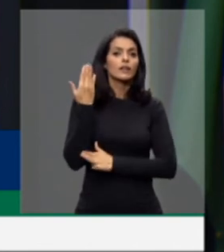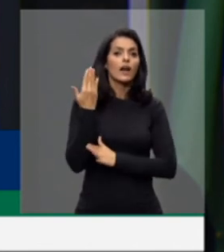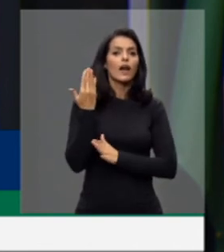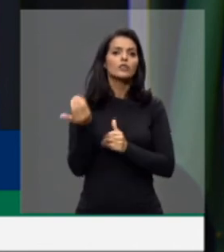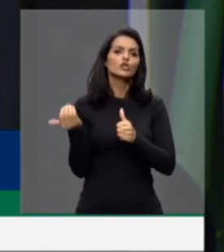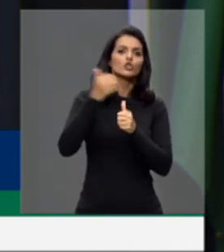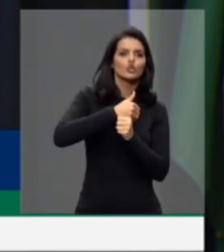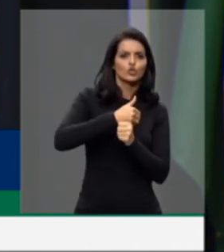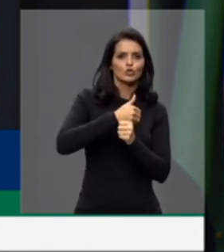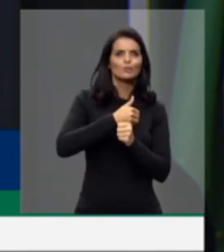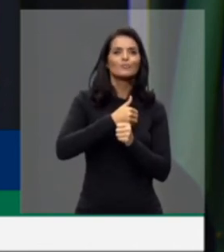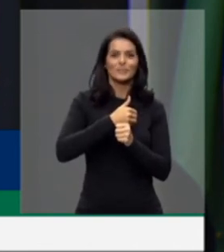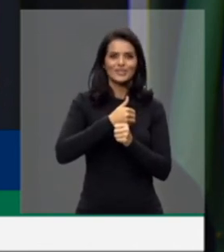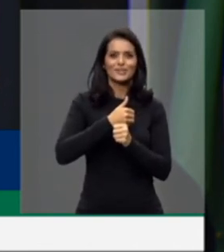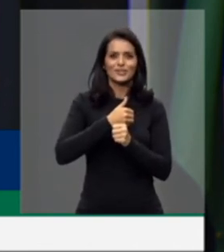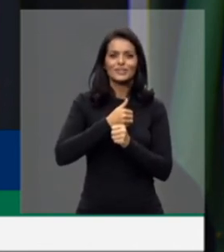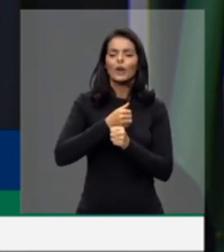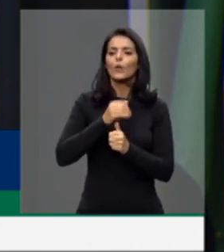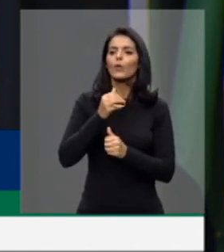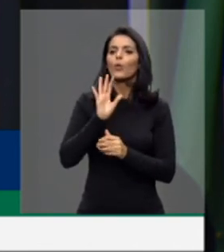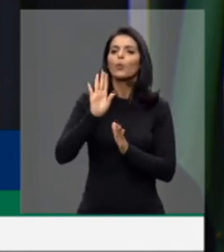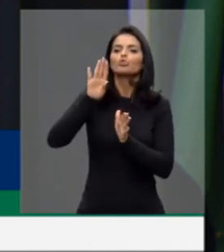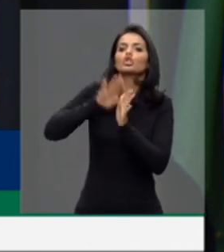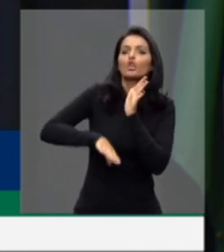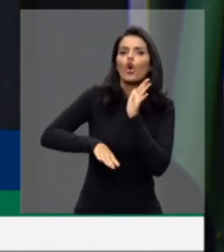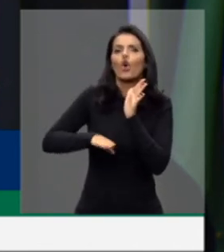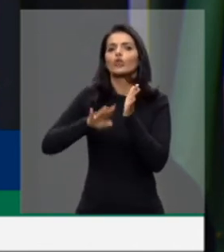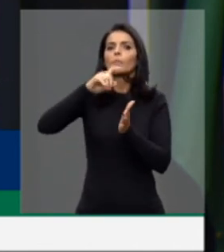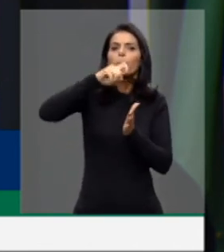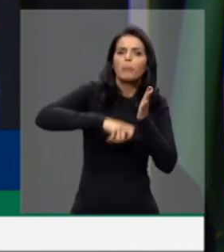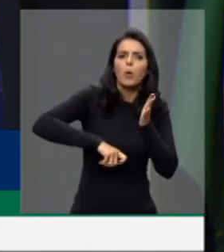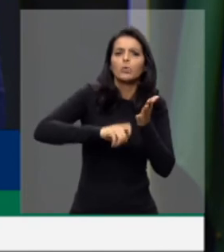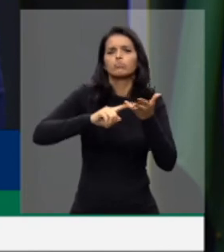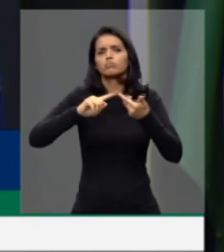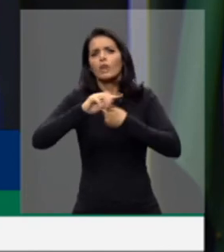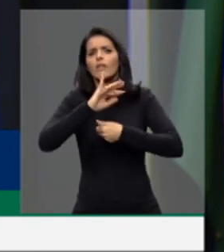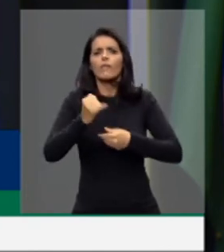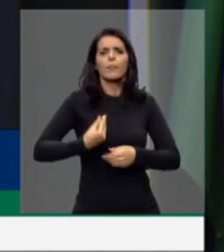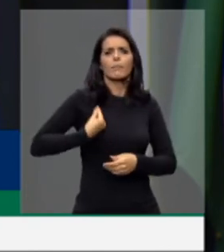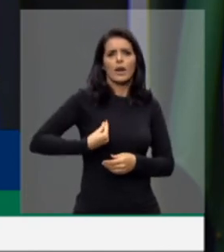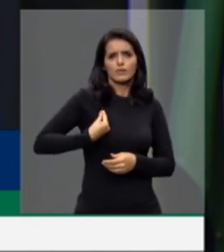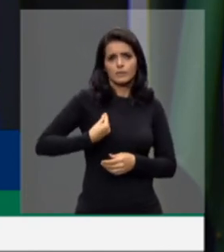ENERGÉTICA IMPORTANTE DESTACAR QUE A MEDIDA PROVISÓRIA PREVÊA INSTITUIÇÃO DE MECANISMO DE SUBSTITUIÇÃO A ESSE SUBSÍ DIO, O QUE DEVERÁASSEGURAR